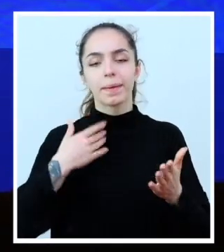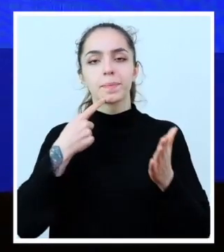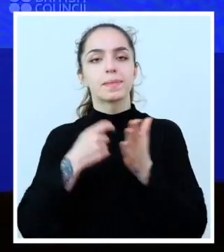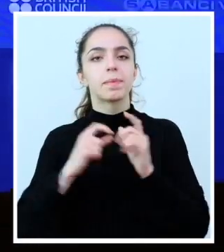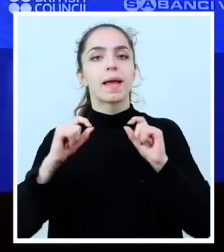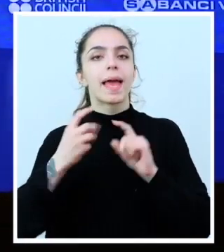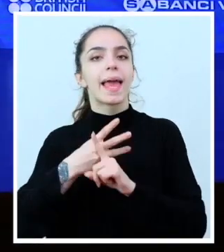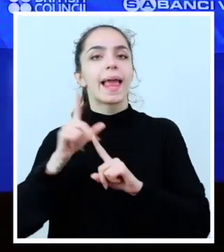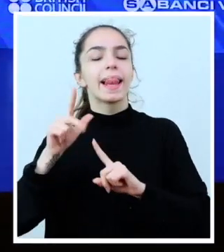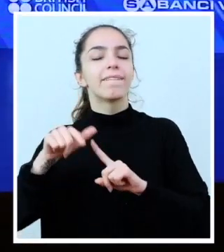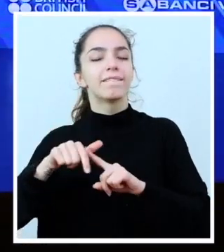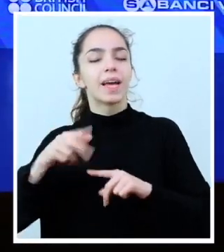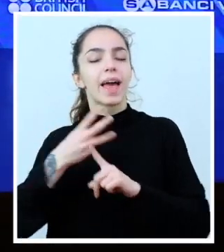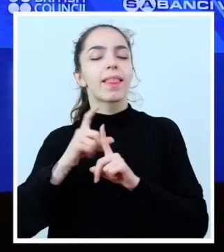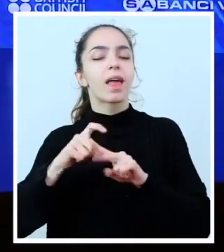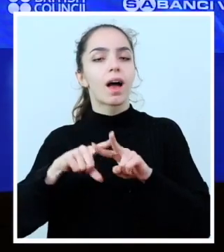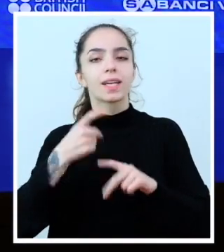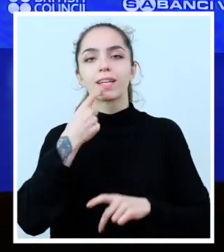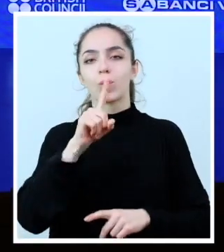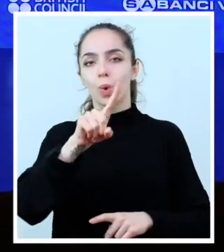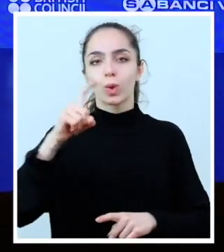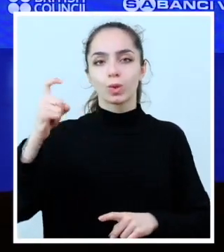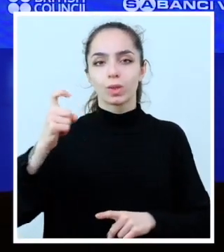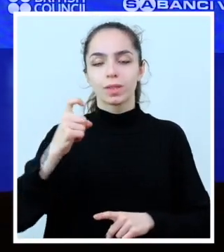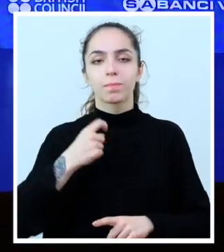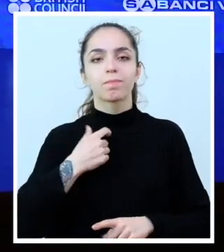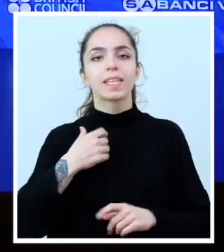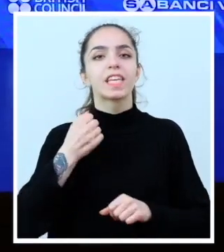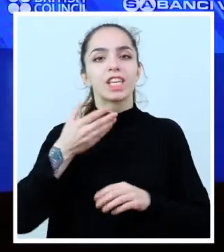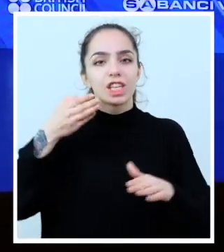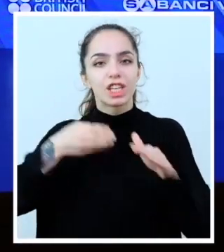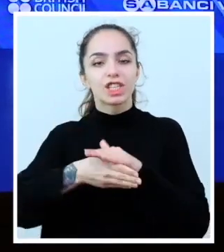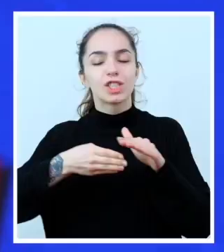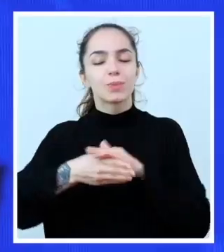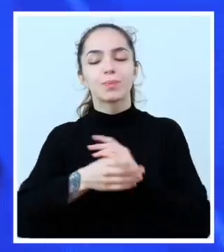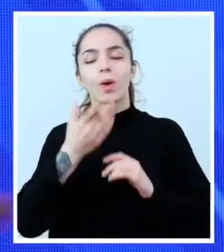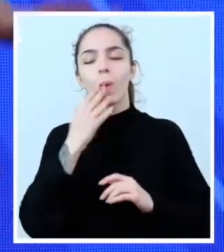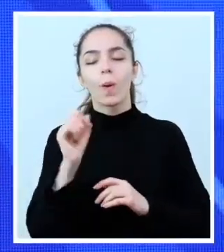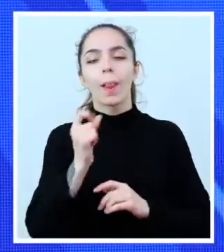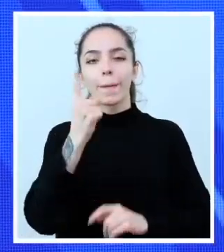Merhaba. Ben Elif Eda Güneş. 19 yaşındayım. Girişimcilik birinci sınıf öğrencisiyim.